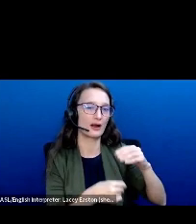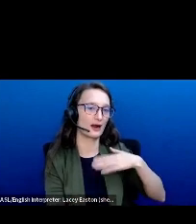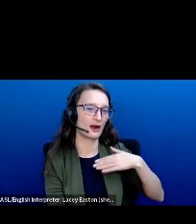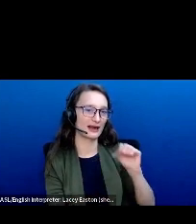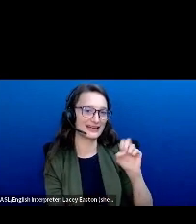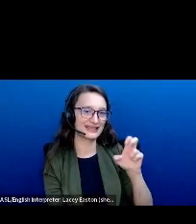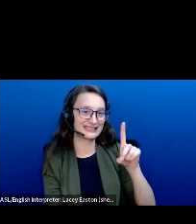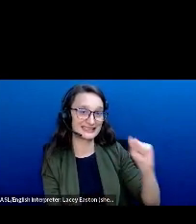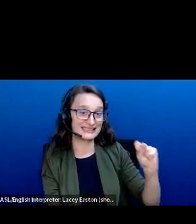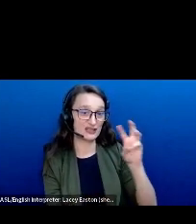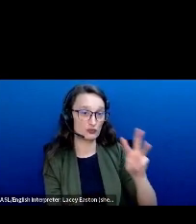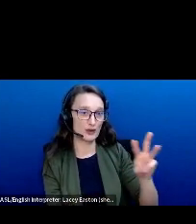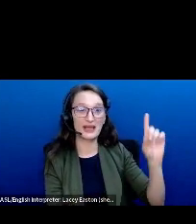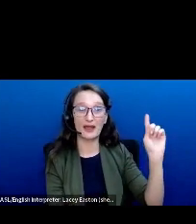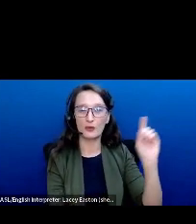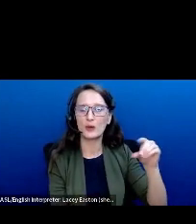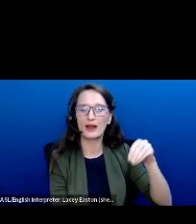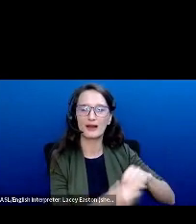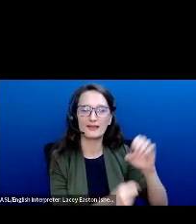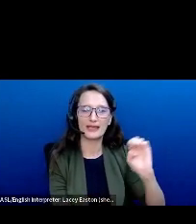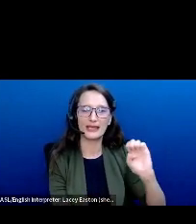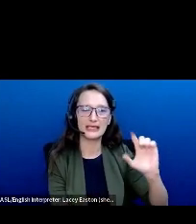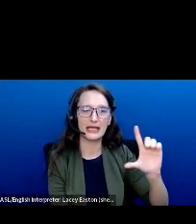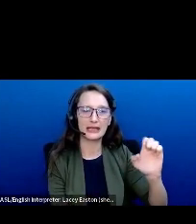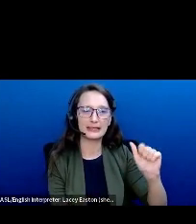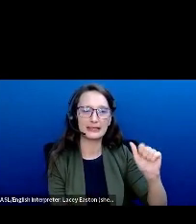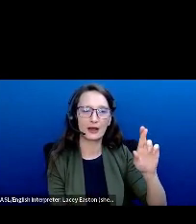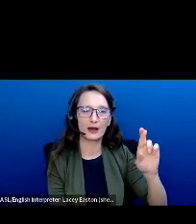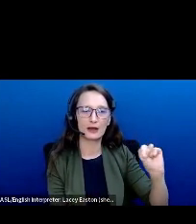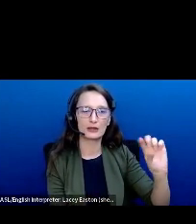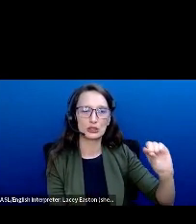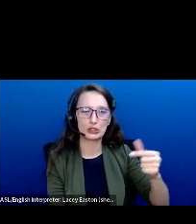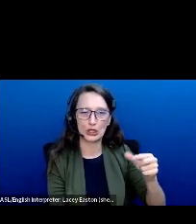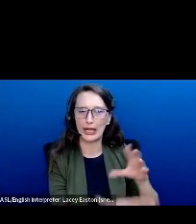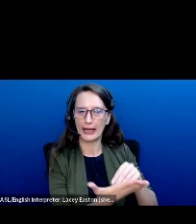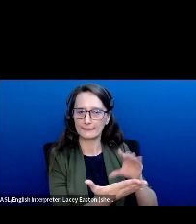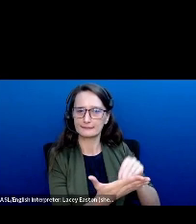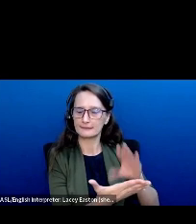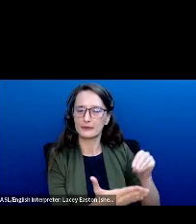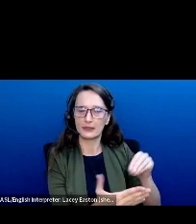encontrar los próximos eventos allí. Me gustaría señalar que la primera parte de esta serie de dos partes